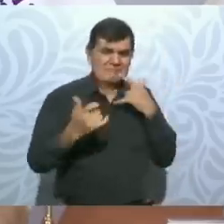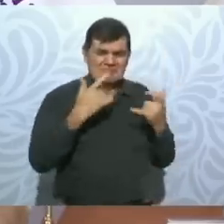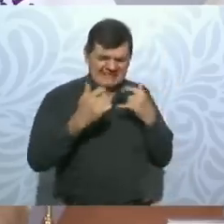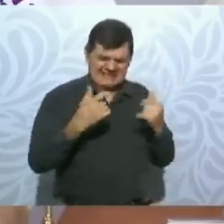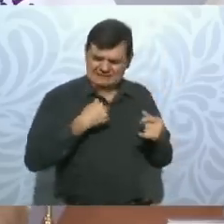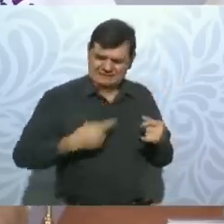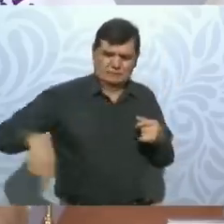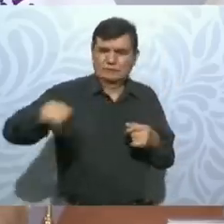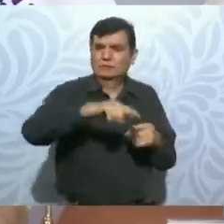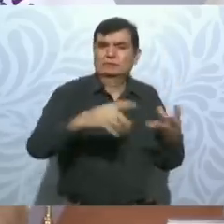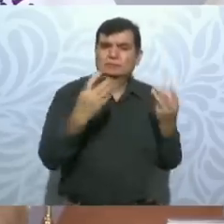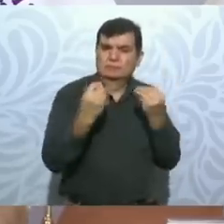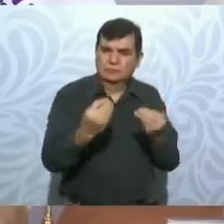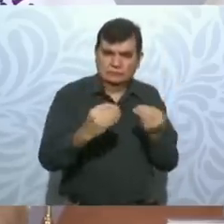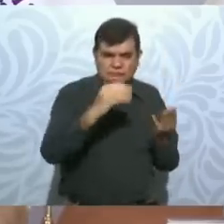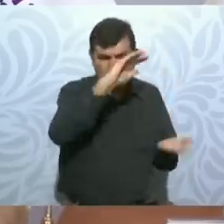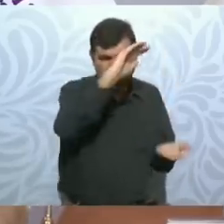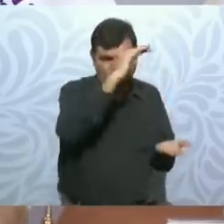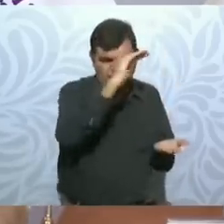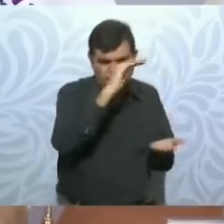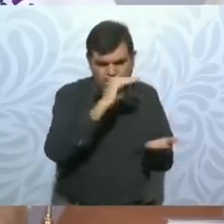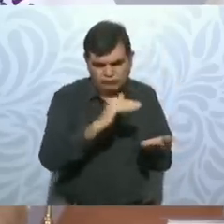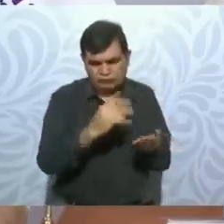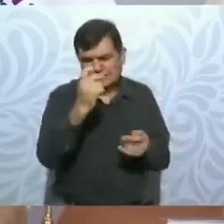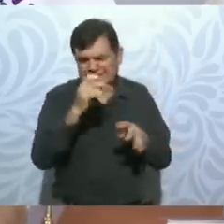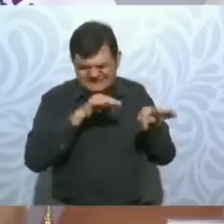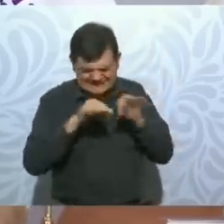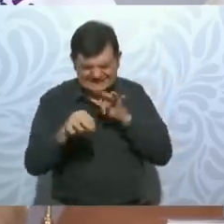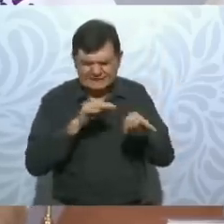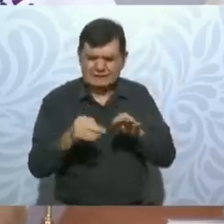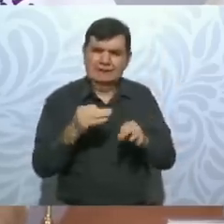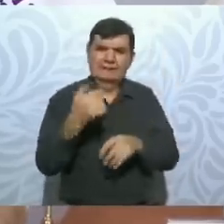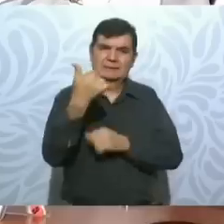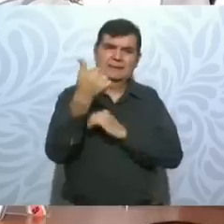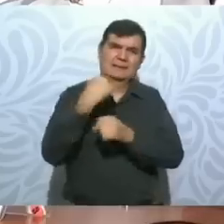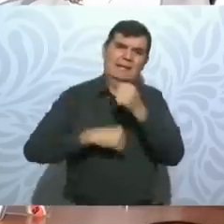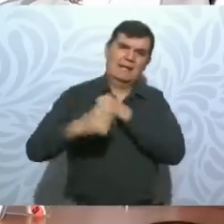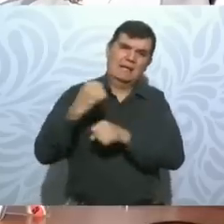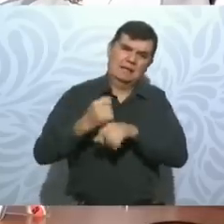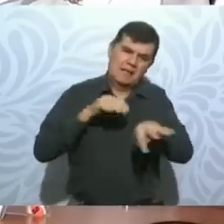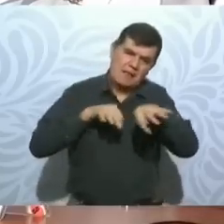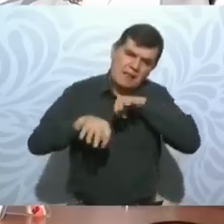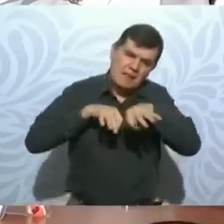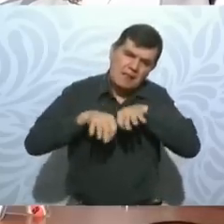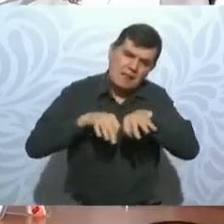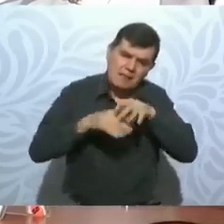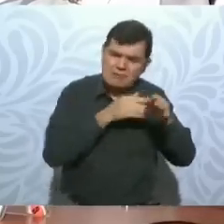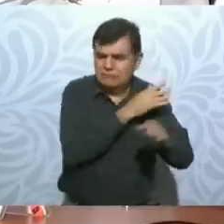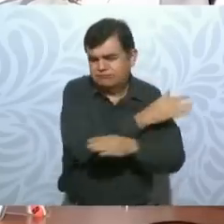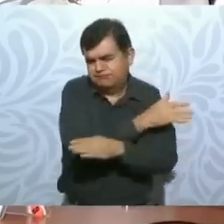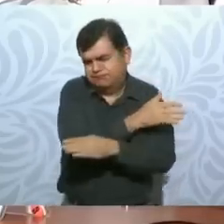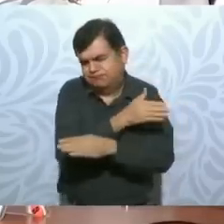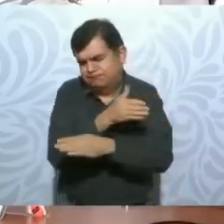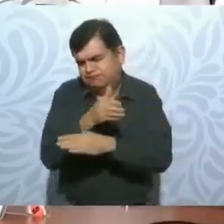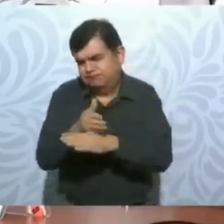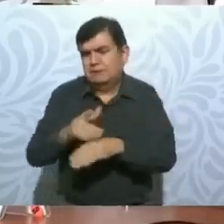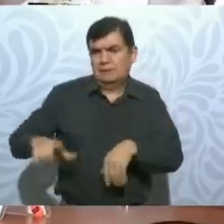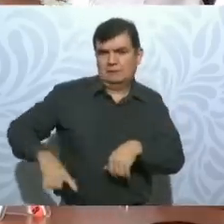de ustedes trabajaron Durante los últimos 6 años debemos agradecerle al gobierno del